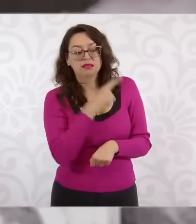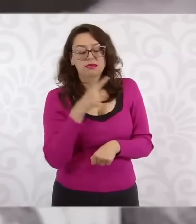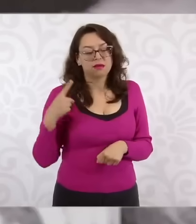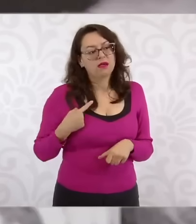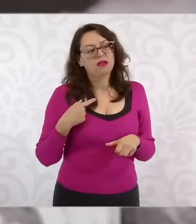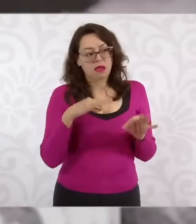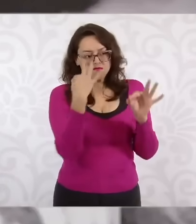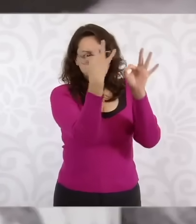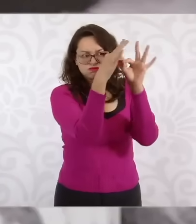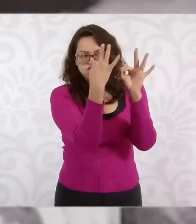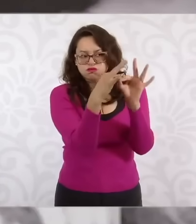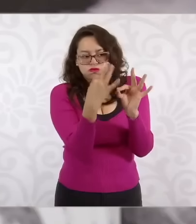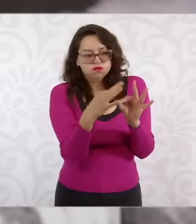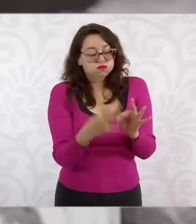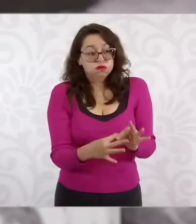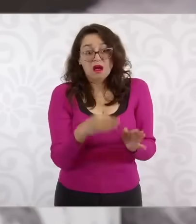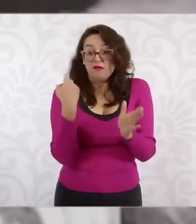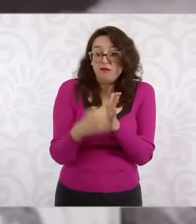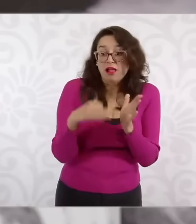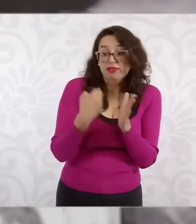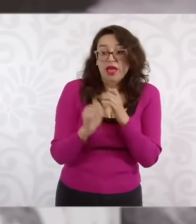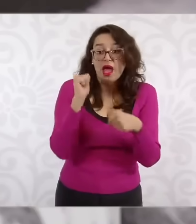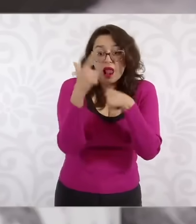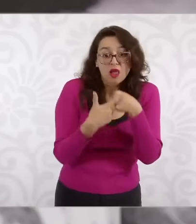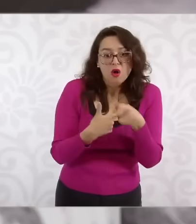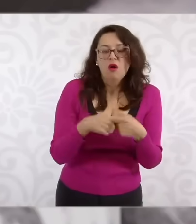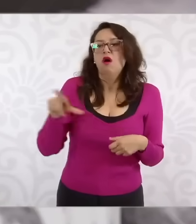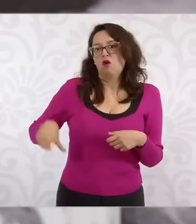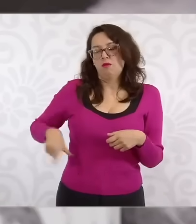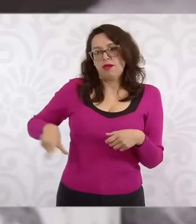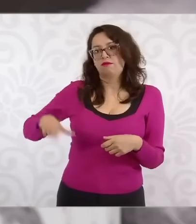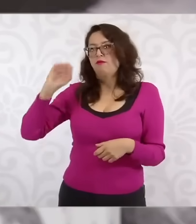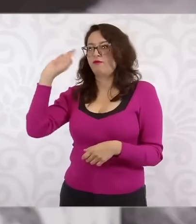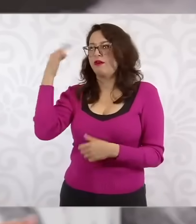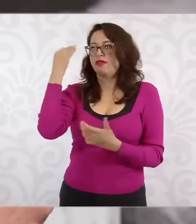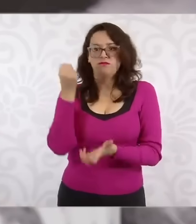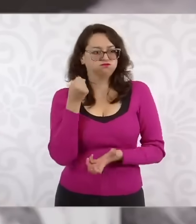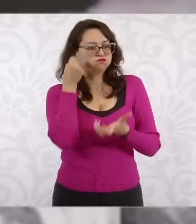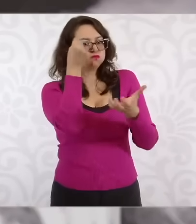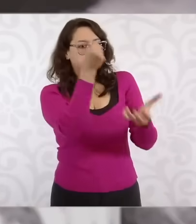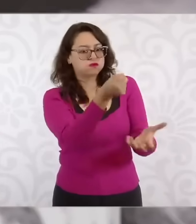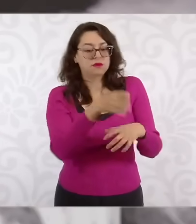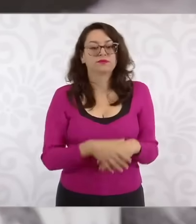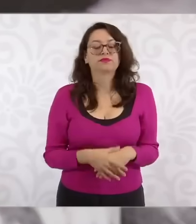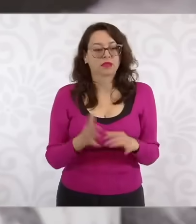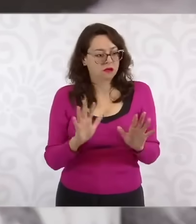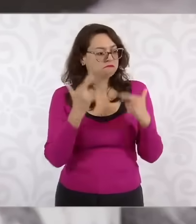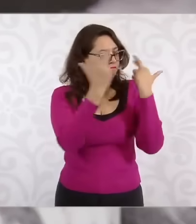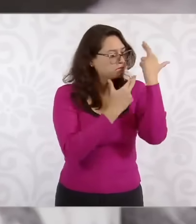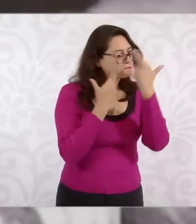del C5 de de Culiacán y Mazatlán principalmente, que es donde mayor incidencia y más del 60% 70%